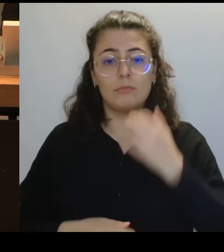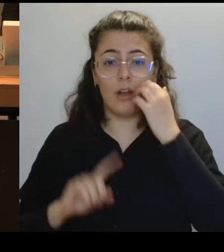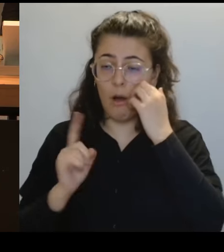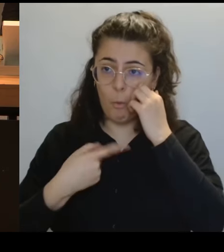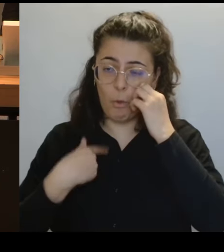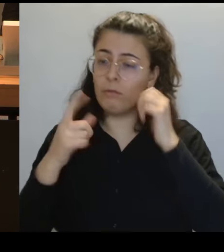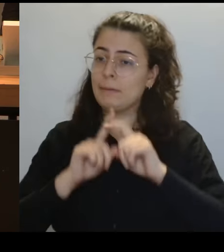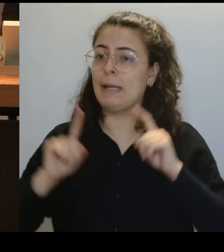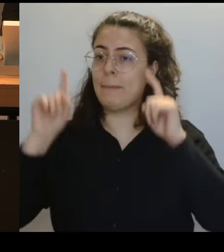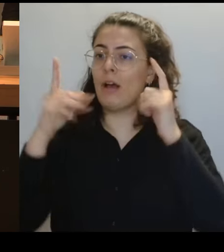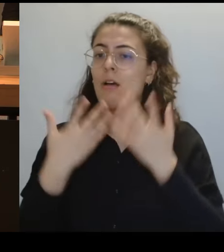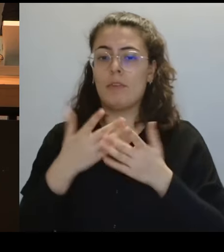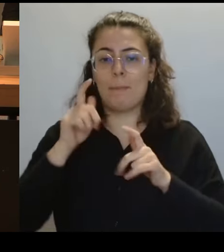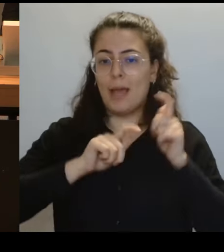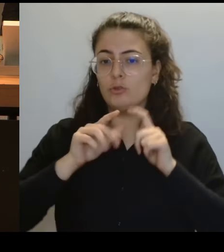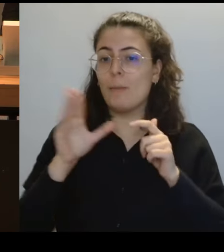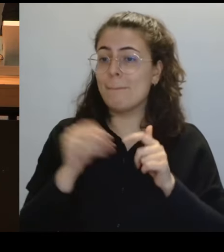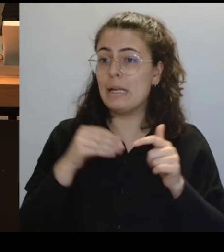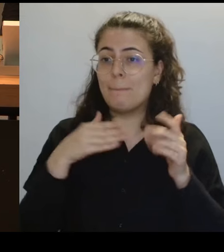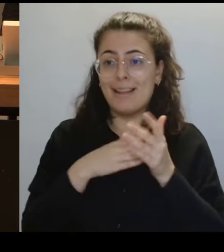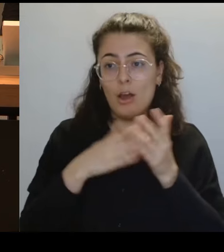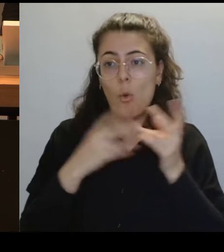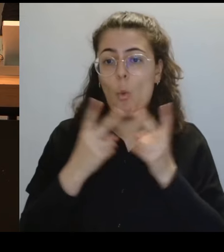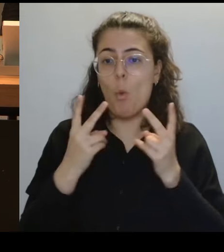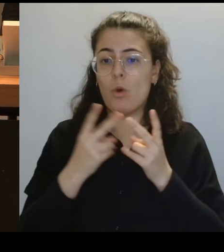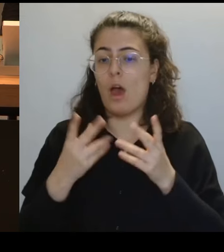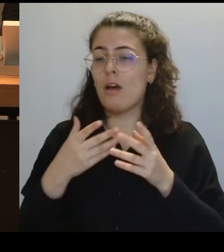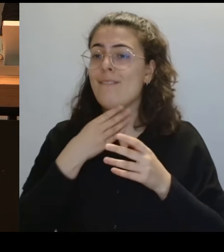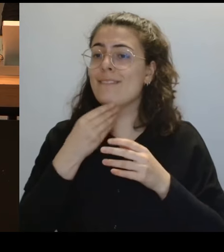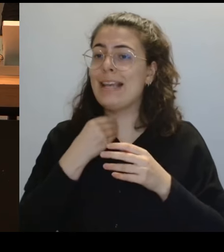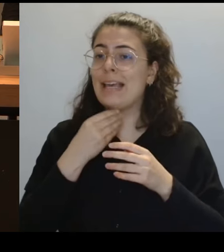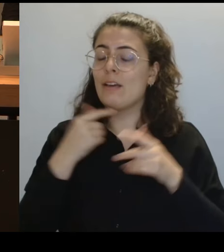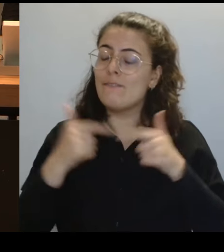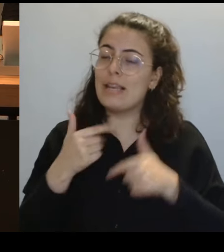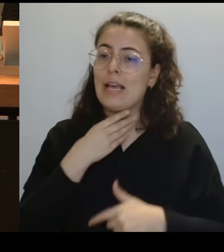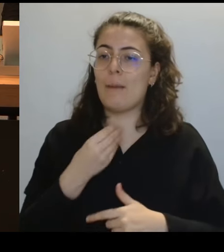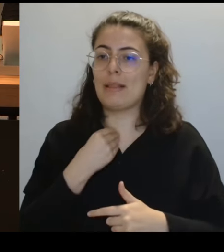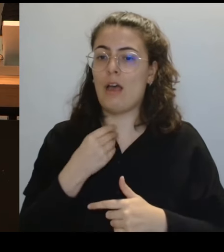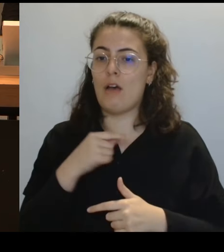Pflegebedarf in den Mittelpunkt dieser Ausschreibung gestellt werden sollten. Können wir sehr gerne machen.